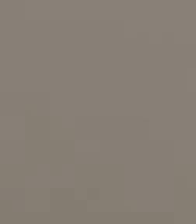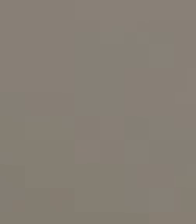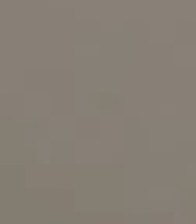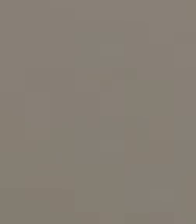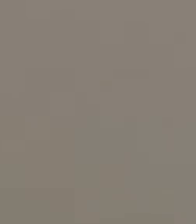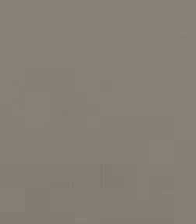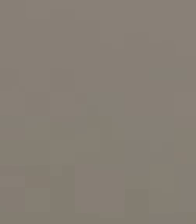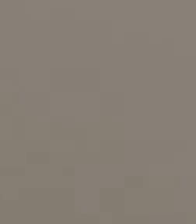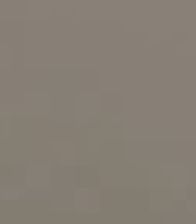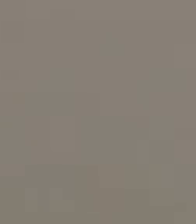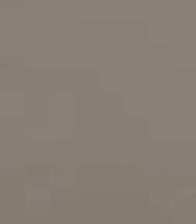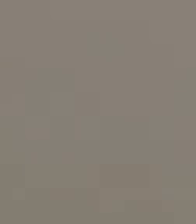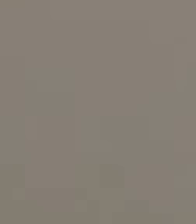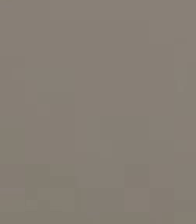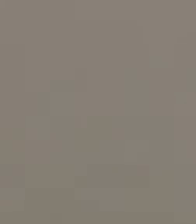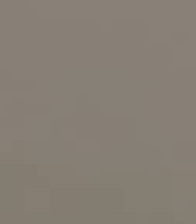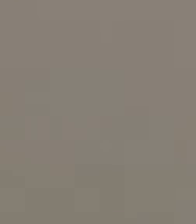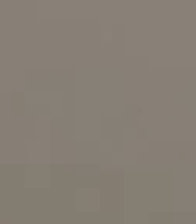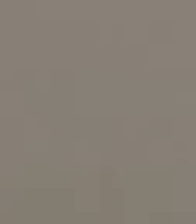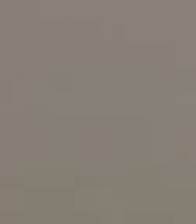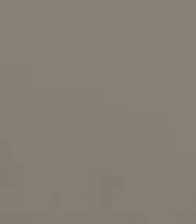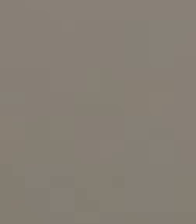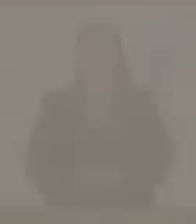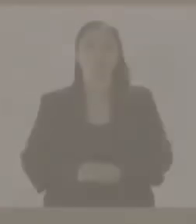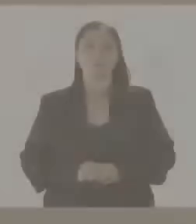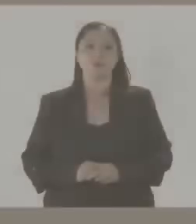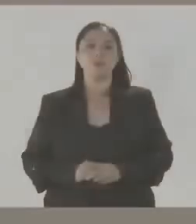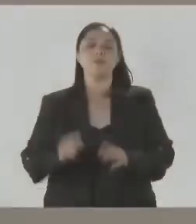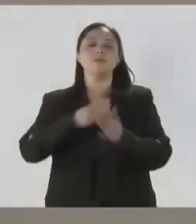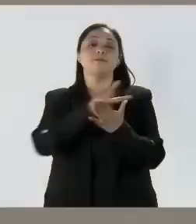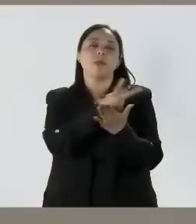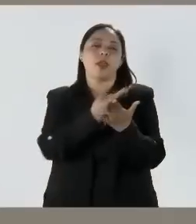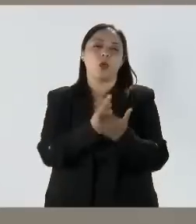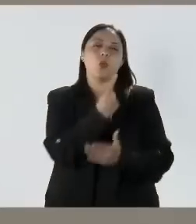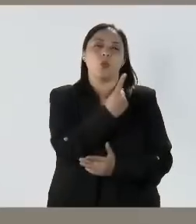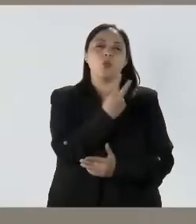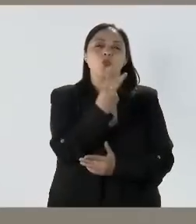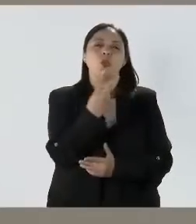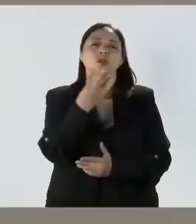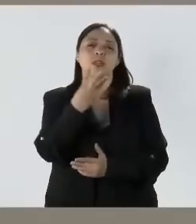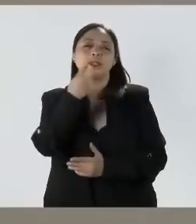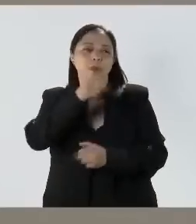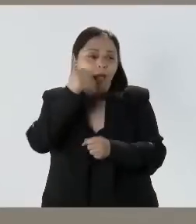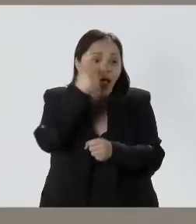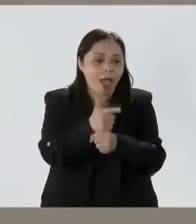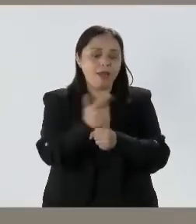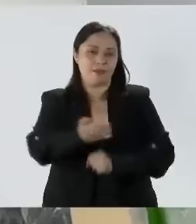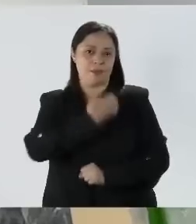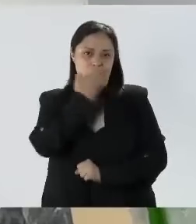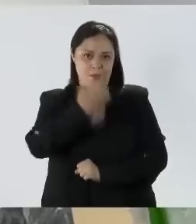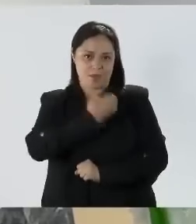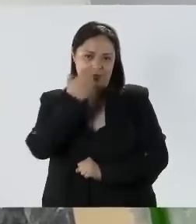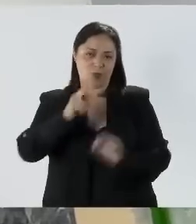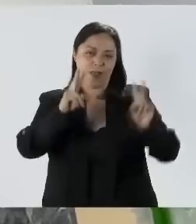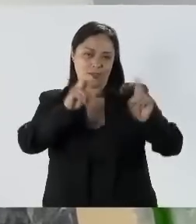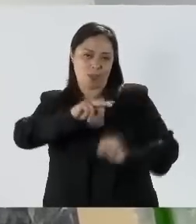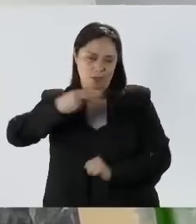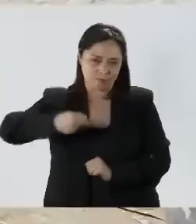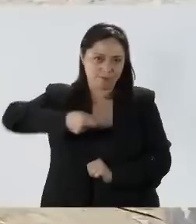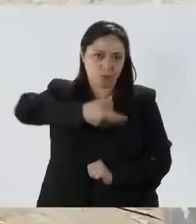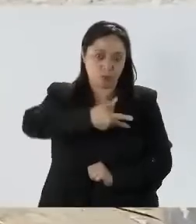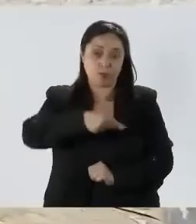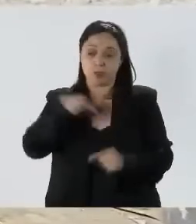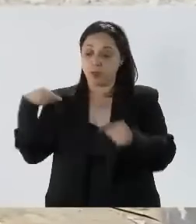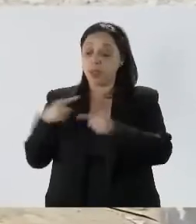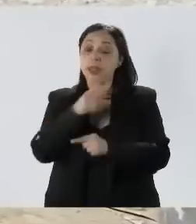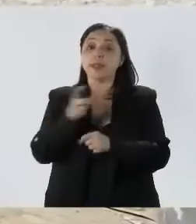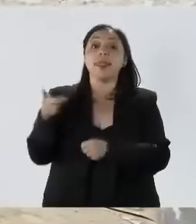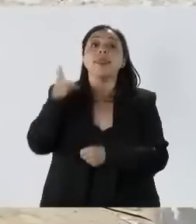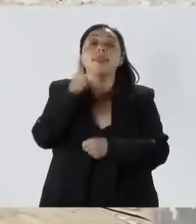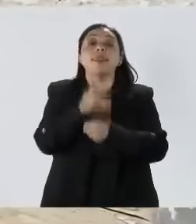de rehabilitación con el programa 1 2 3 por mi escuela en estos 100 días intervenimos renovando